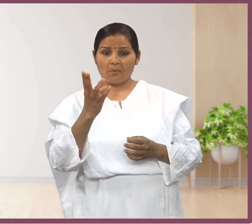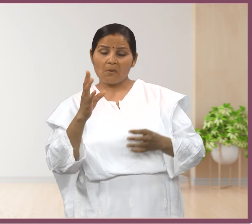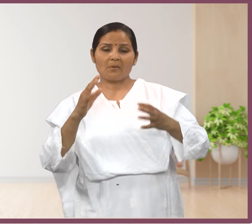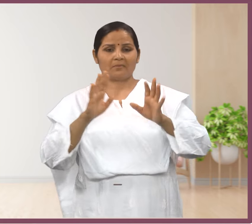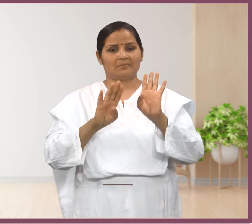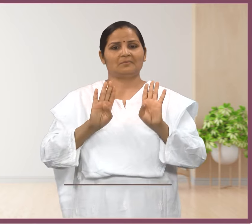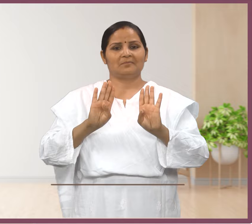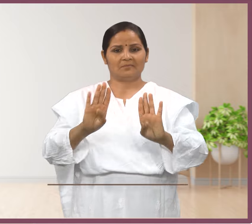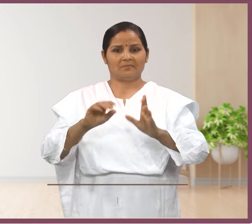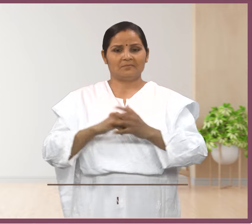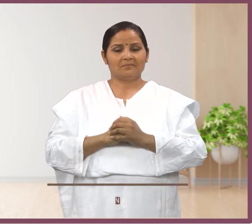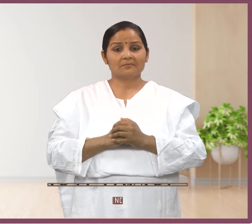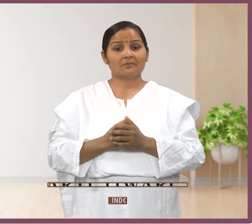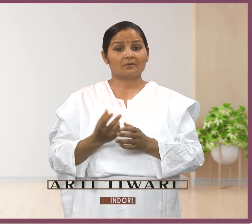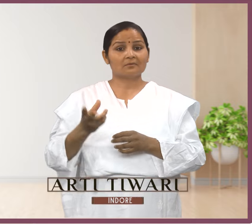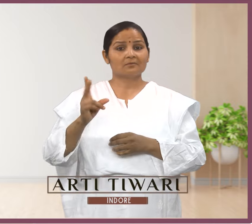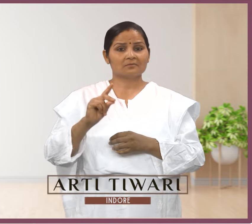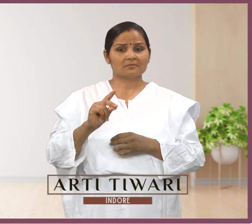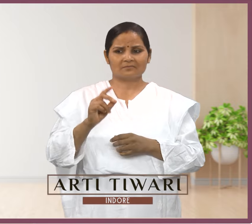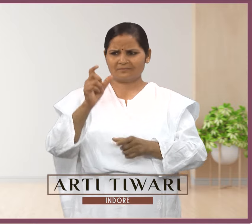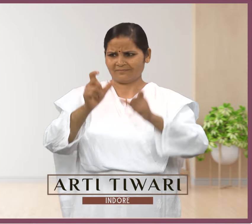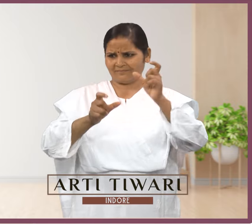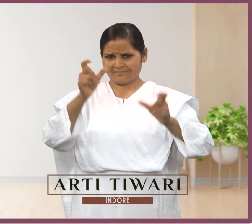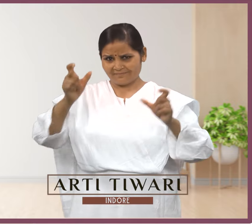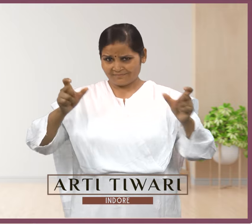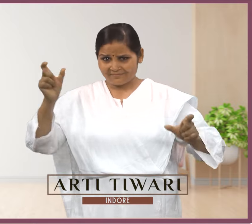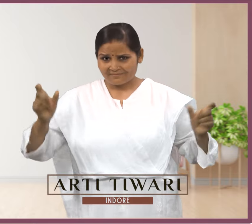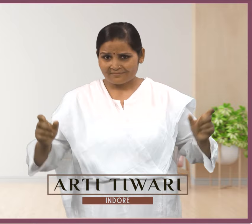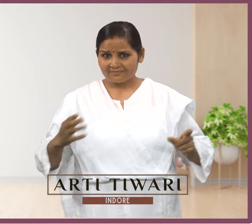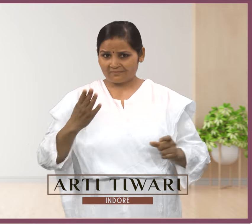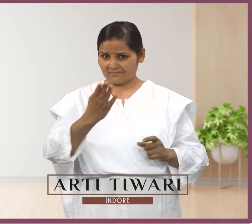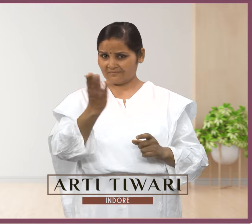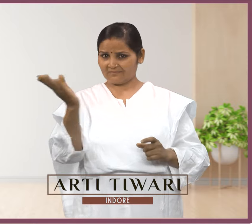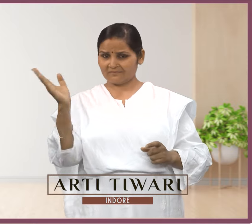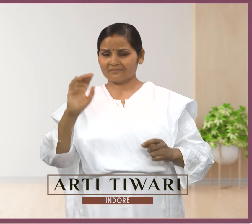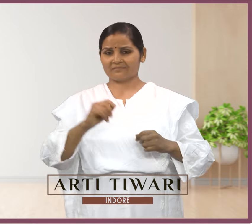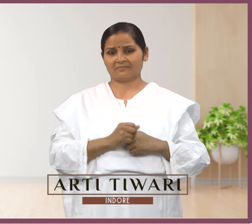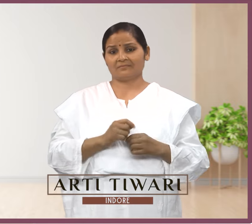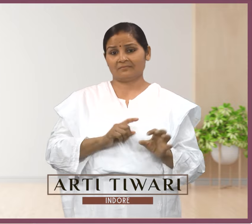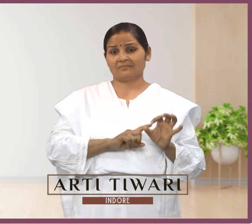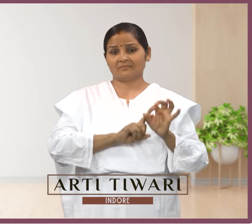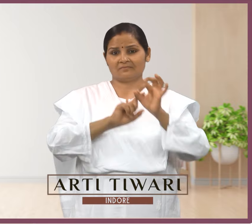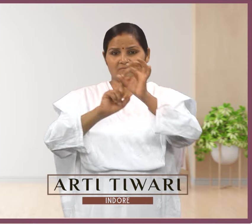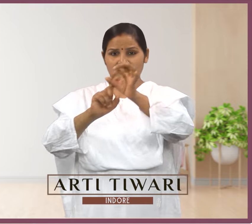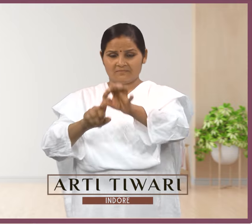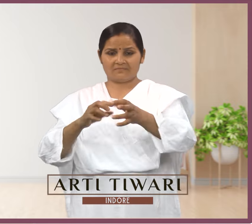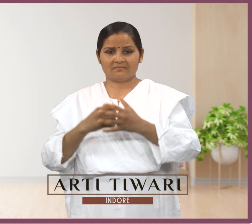అనంతరం అతను ఎవరైతే ప్రేక్షకులు, జనాలు ఉన్నారో వారిని ఓ ప్రశ్న అడిగాడు.